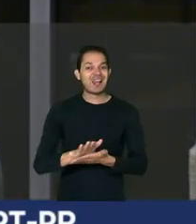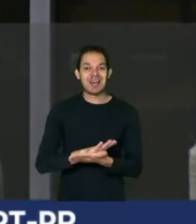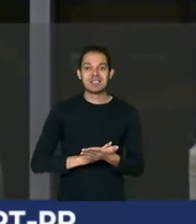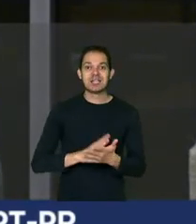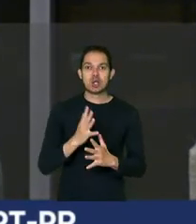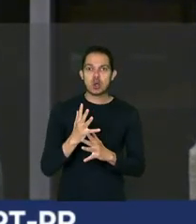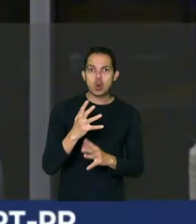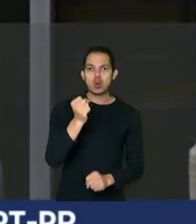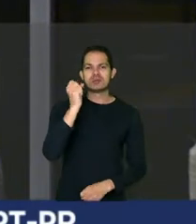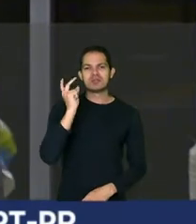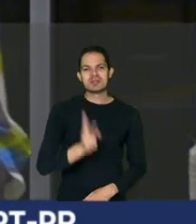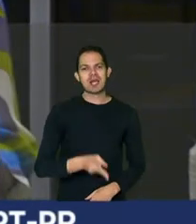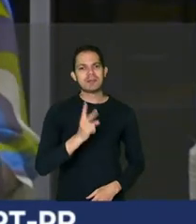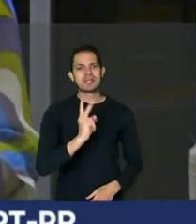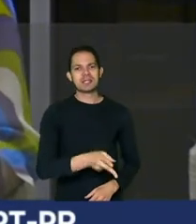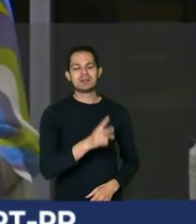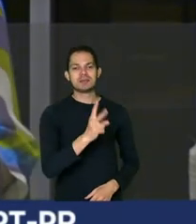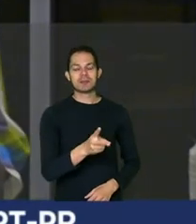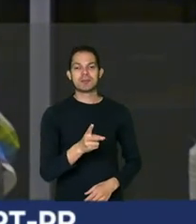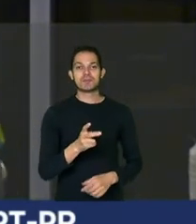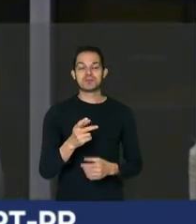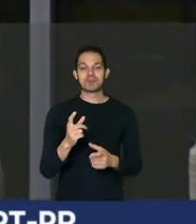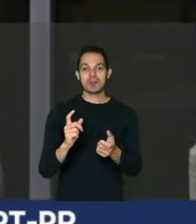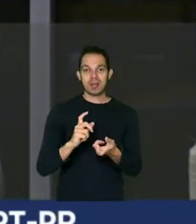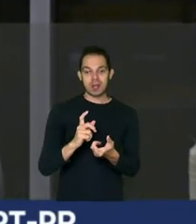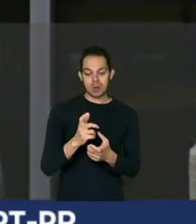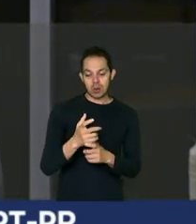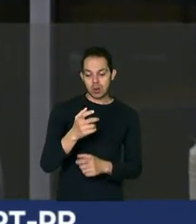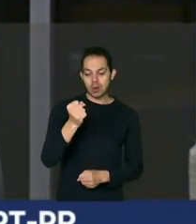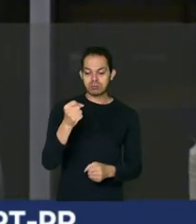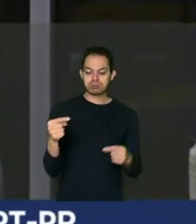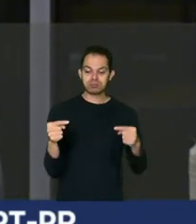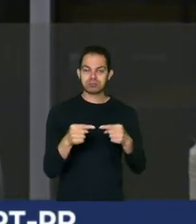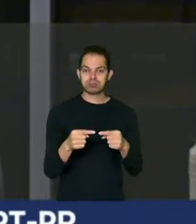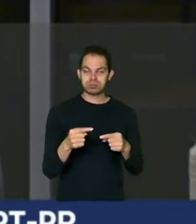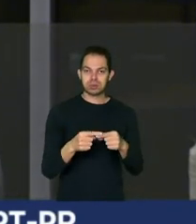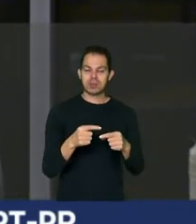BIL, SEMPRE TIVEMOS LUCRO E LUCRO COMPATÍVEL COM AS PETROLEIRAS INTERNACIONAIS.